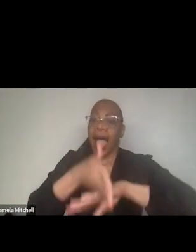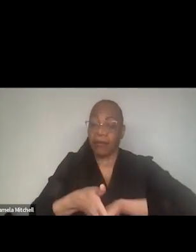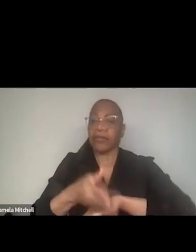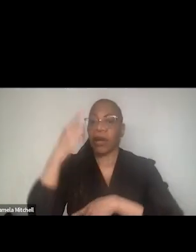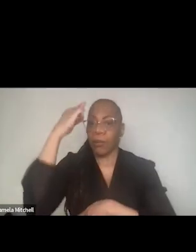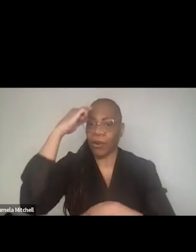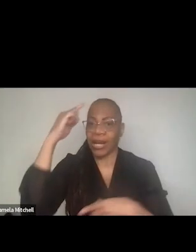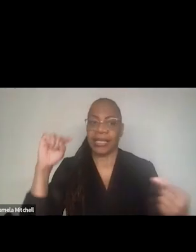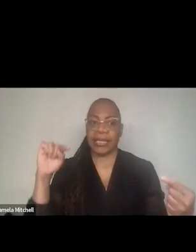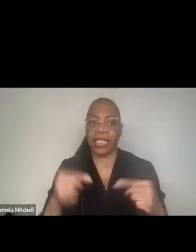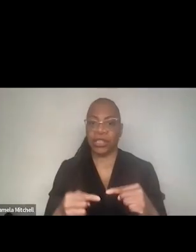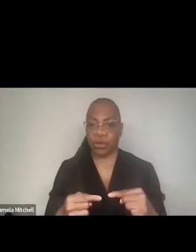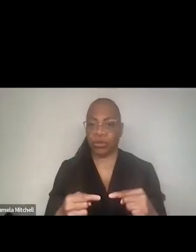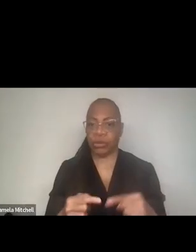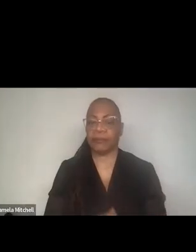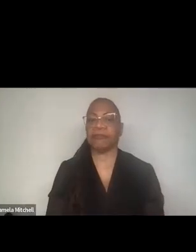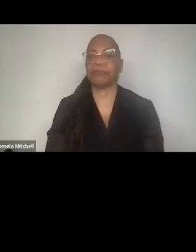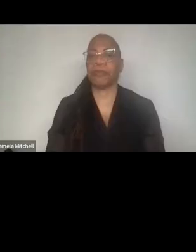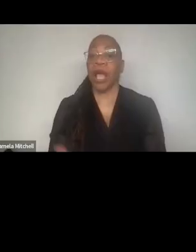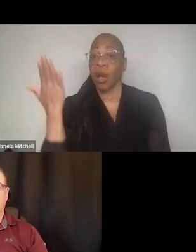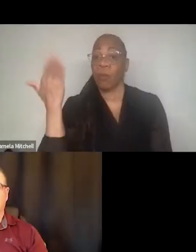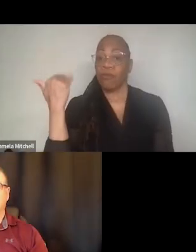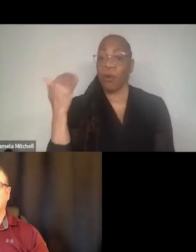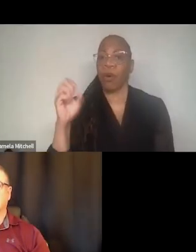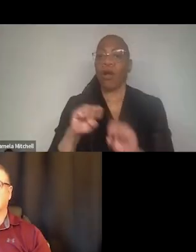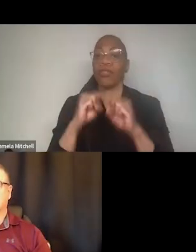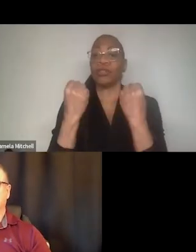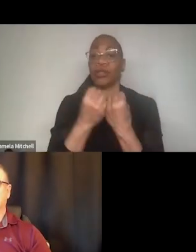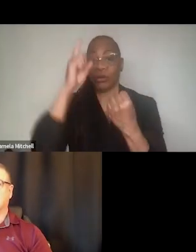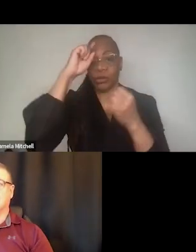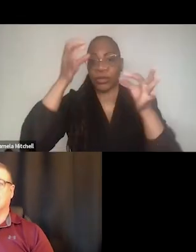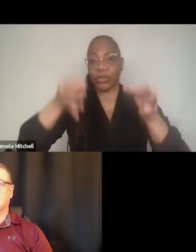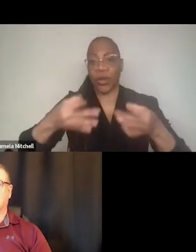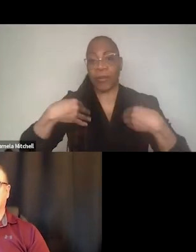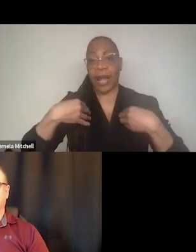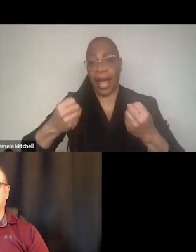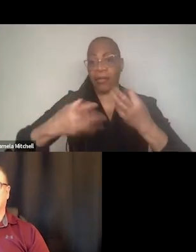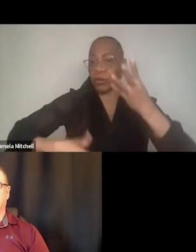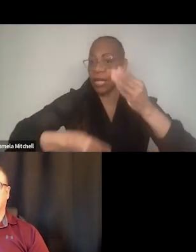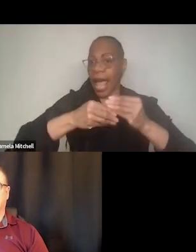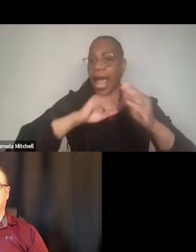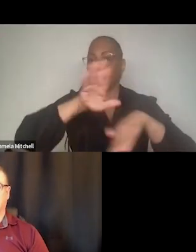Mencionamos los determinantes sociales de la salud, y solo quiero decir que todas estas poblaciones